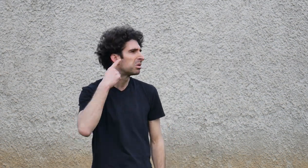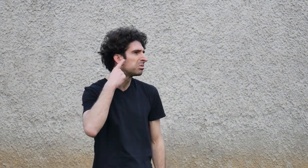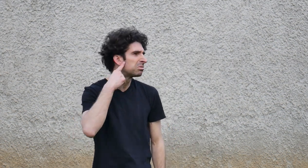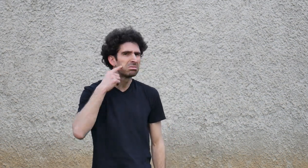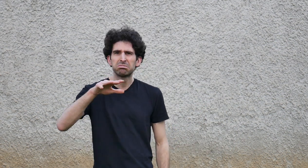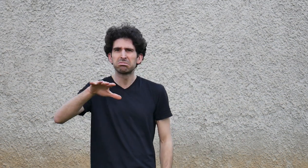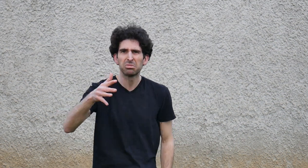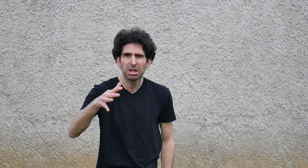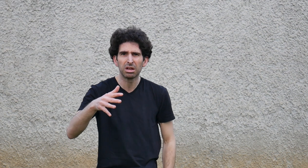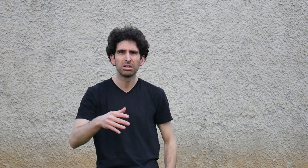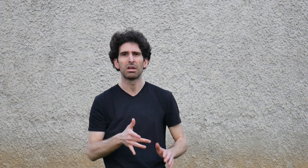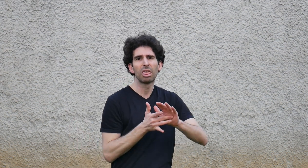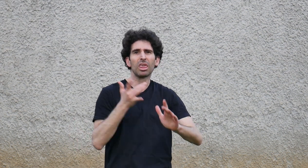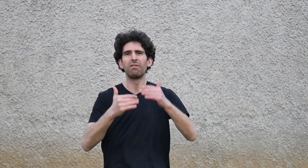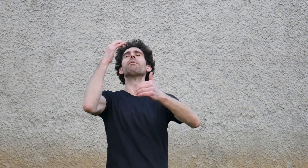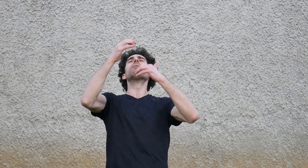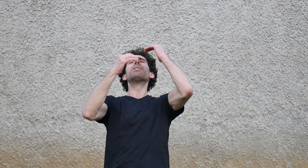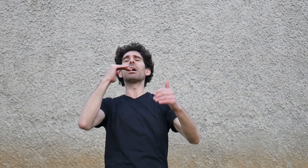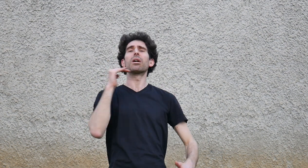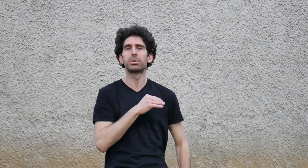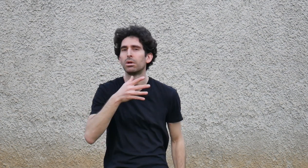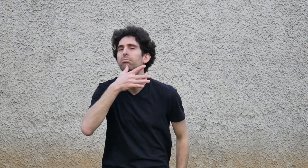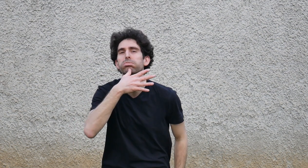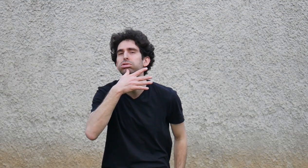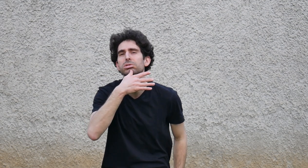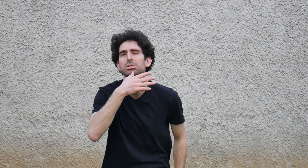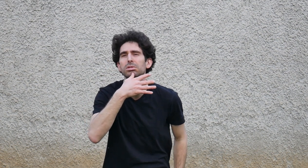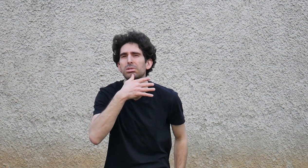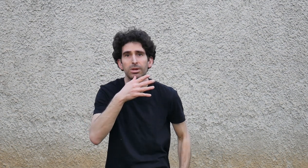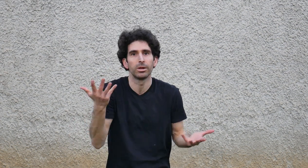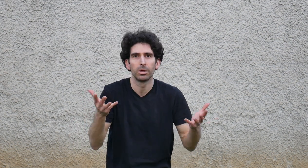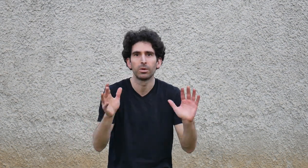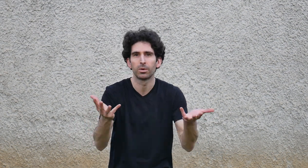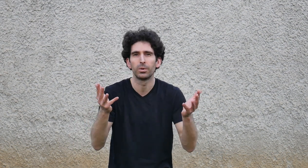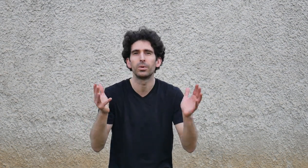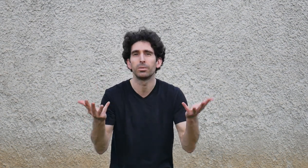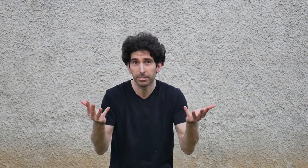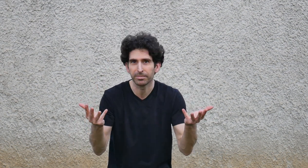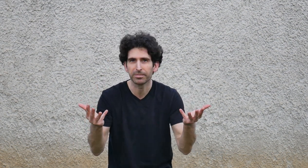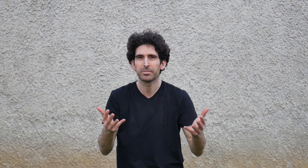son ouïe, non plus. S'échapper rapidement par les branches, ce n'est pas possible. Alors, comment ?